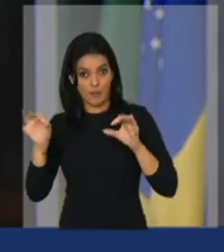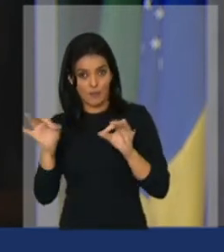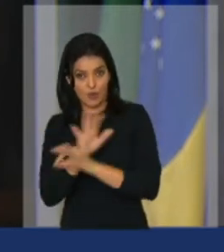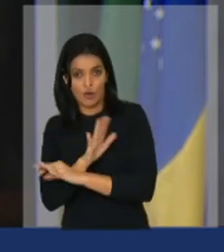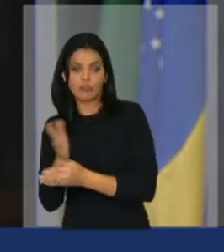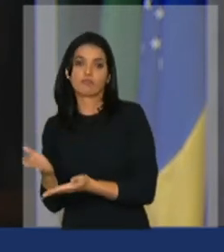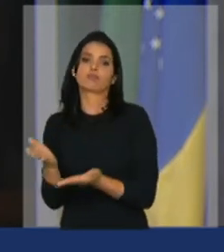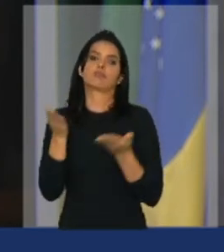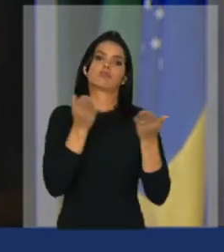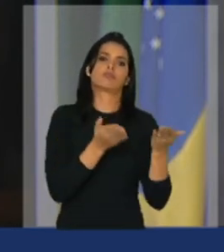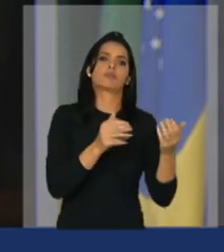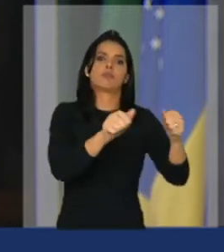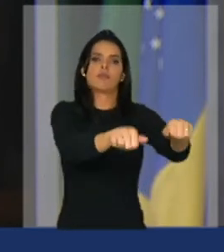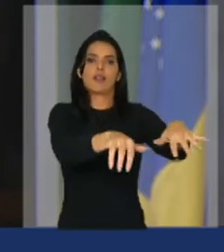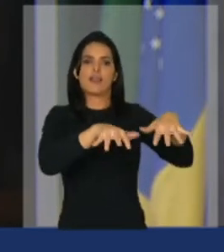PLENÁRIO DA CÂMARA DOS